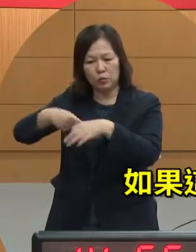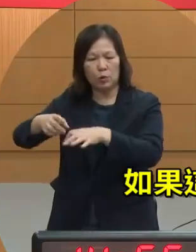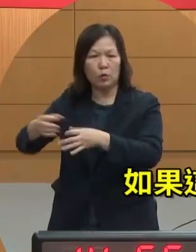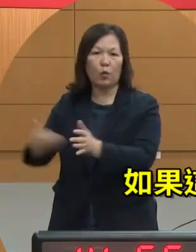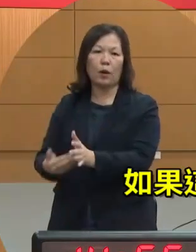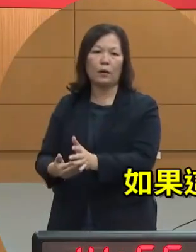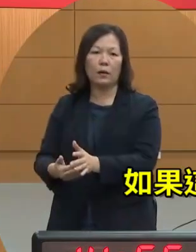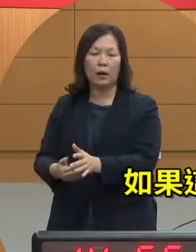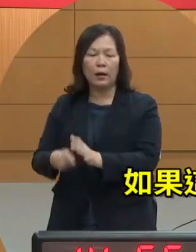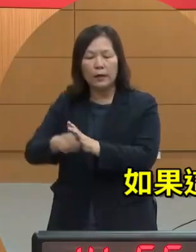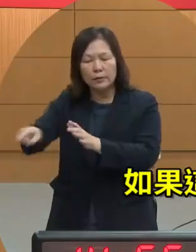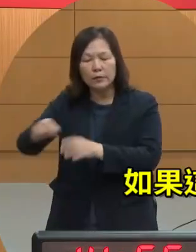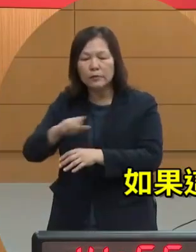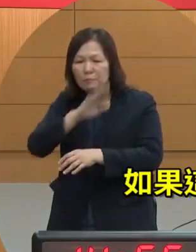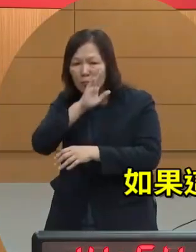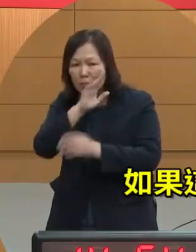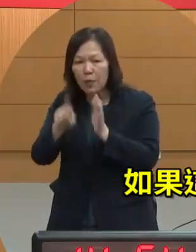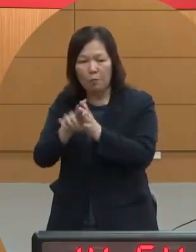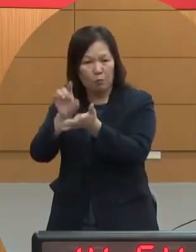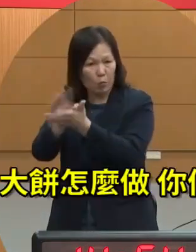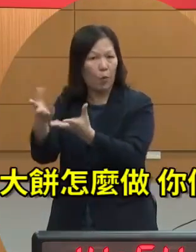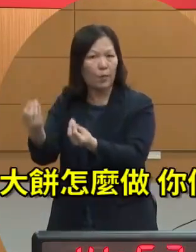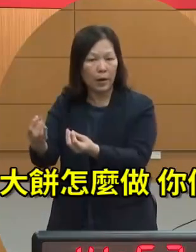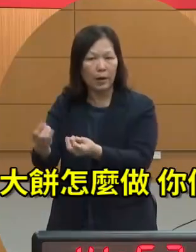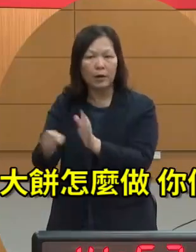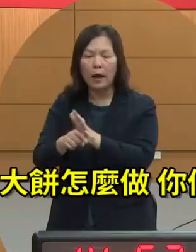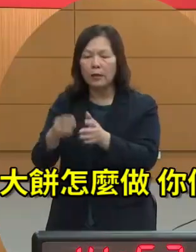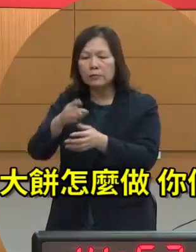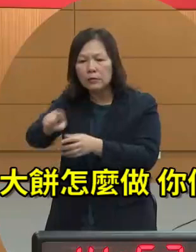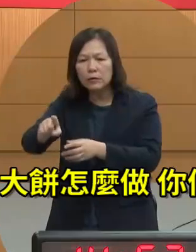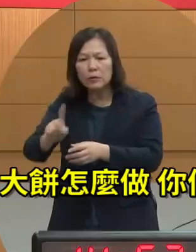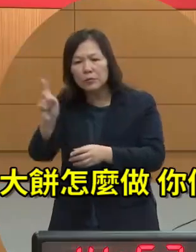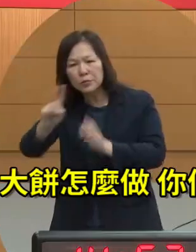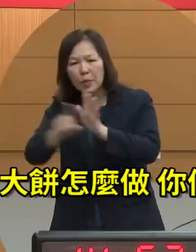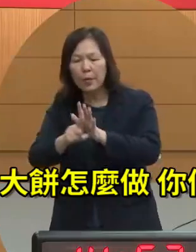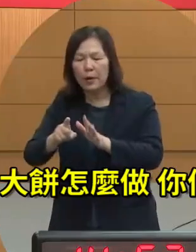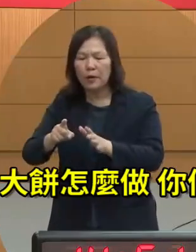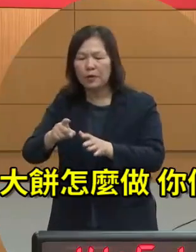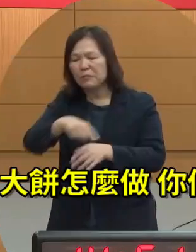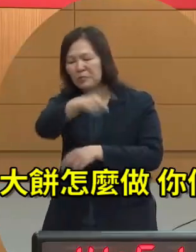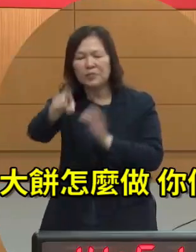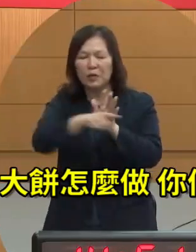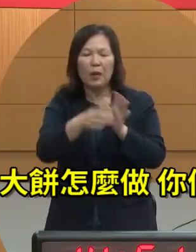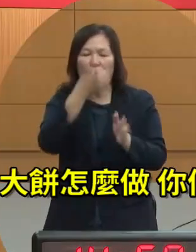如果這些弊病不除 我告訴各位 大餅怎麼做 你們永遠都吃不到 你永遠只能吃屑屑